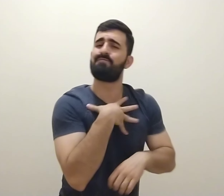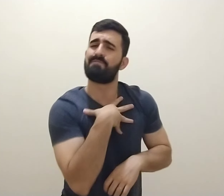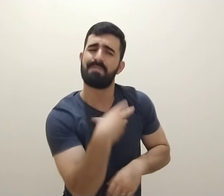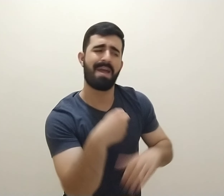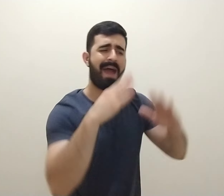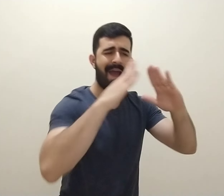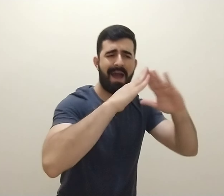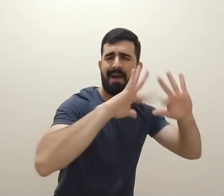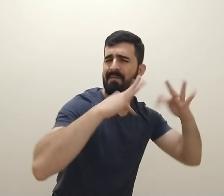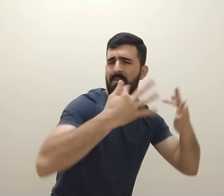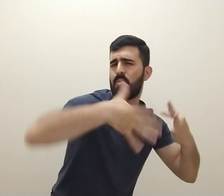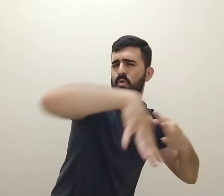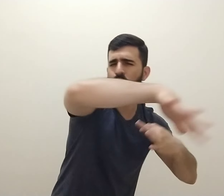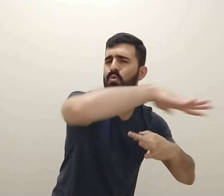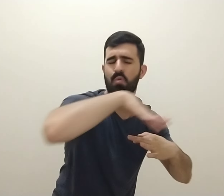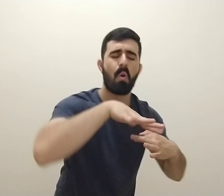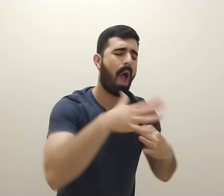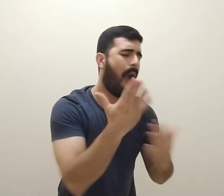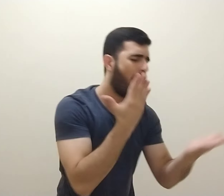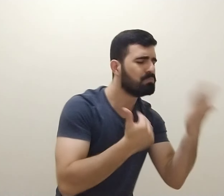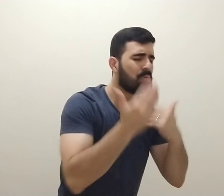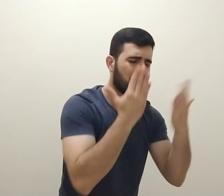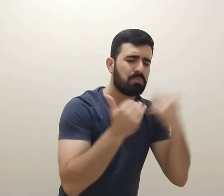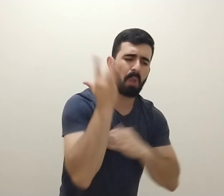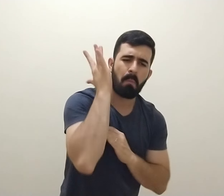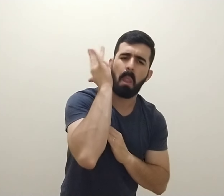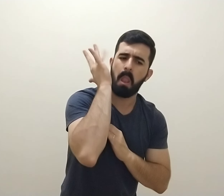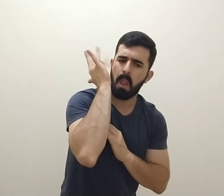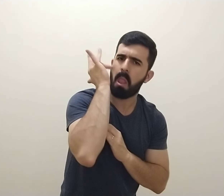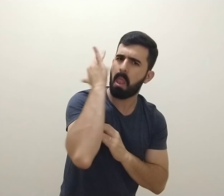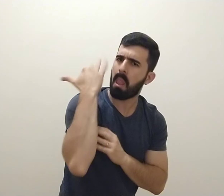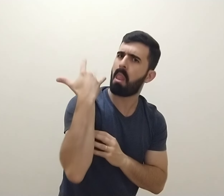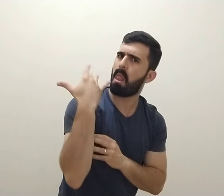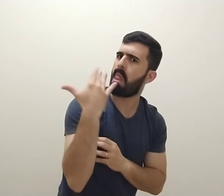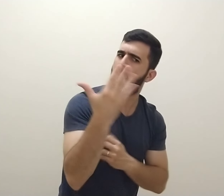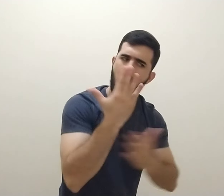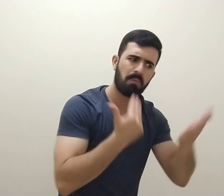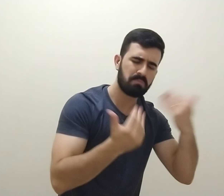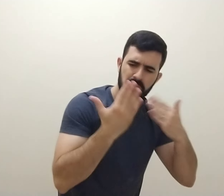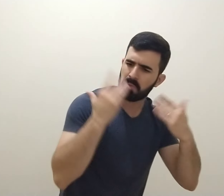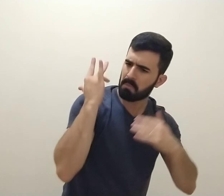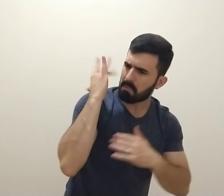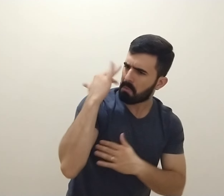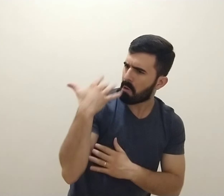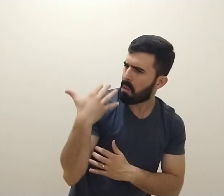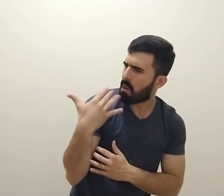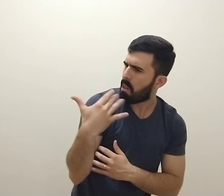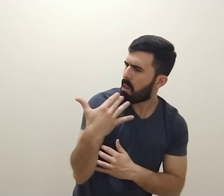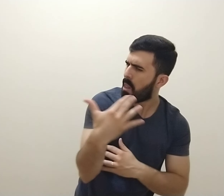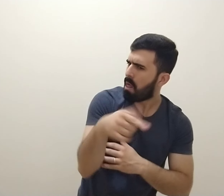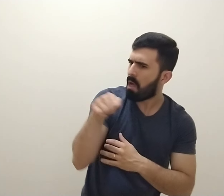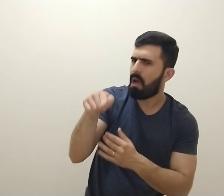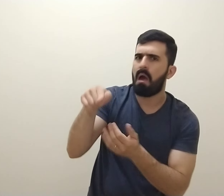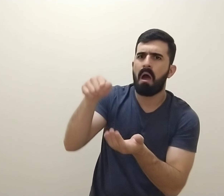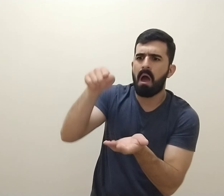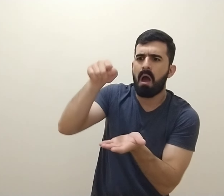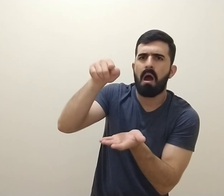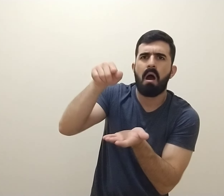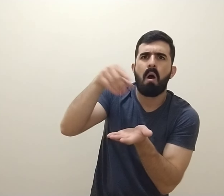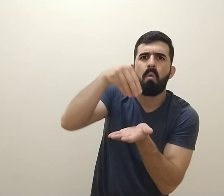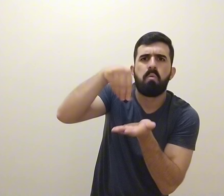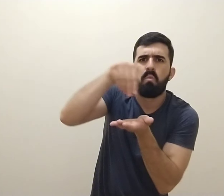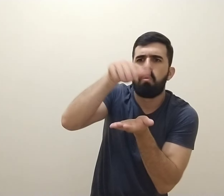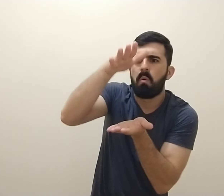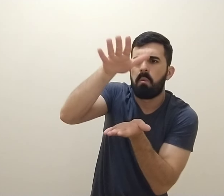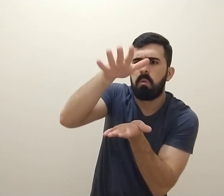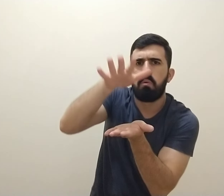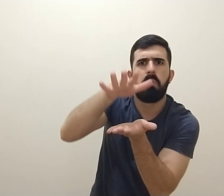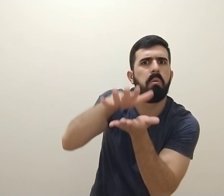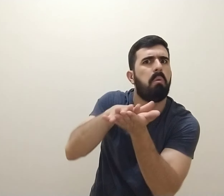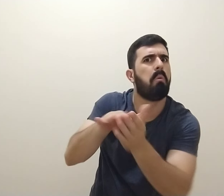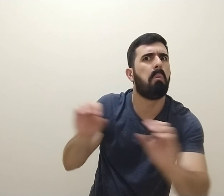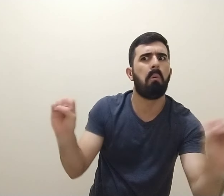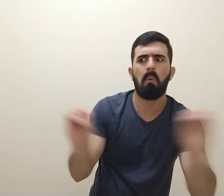E comeram, ele e ela e sua casa, durante muito tempo. 16 - A farinha da vasilha não acabou nem